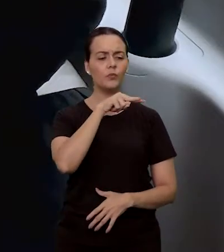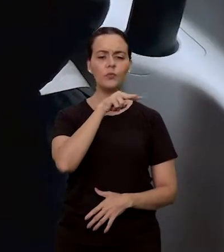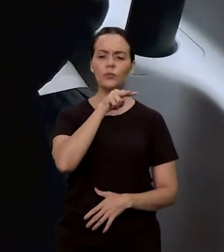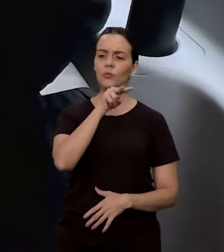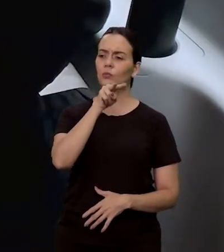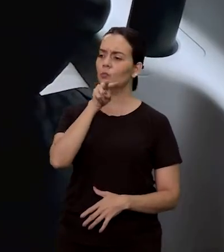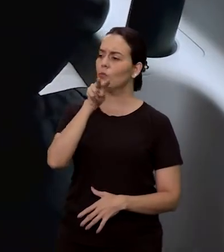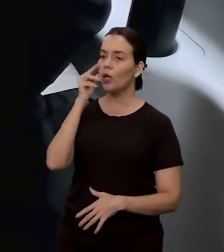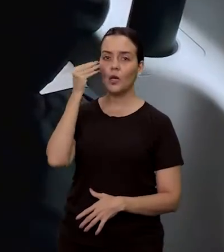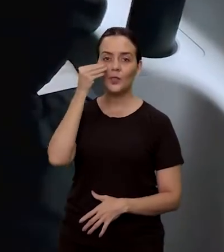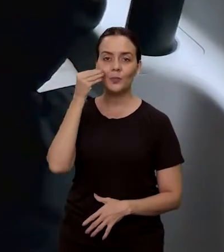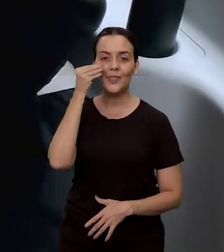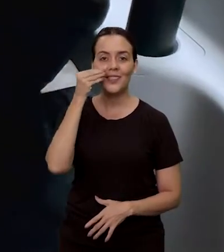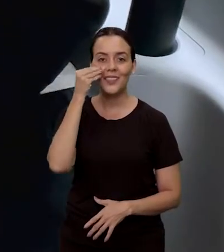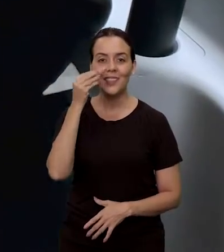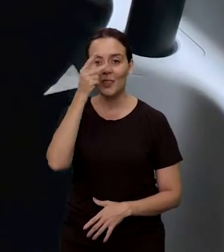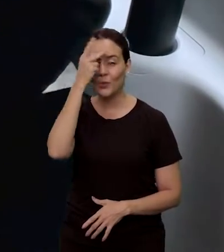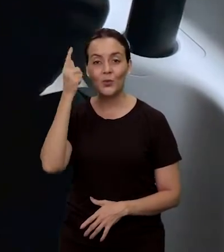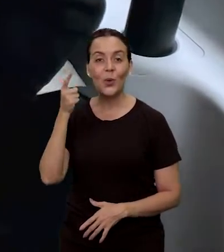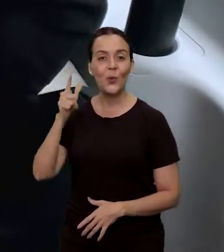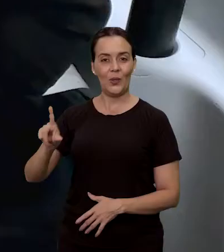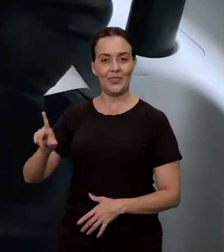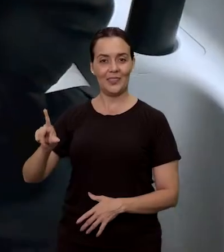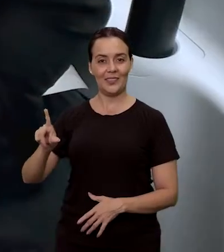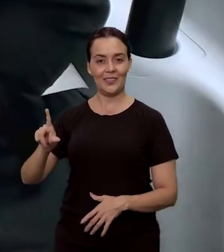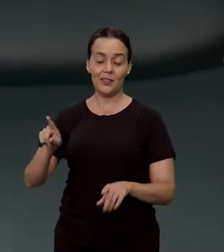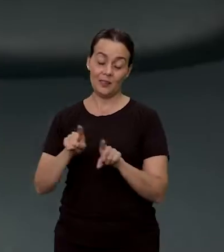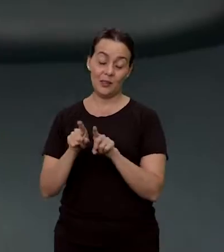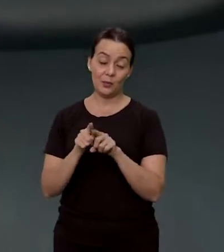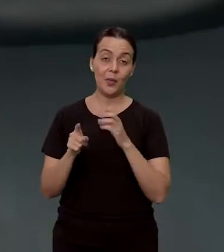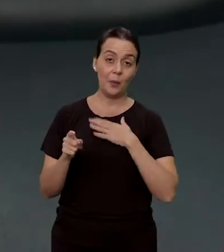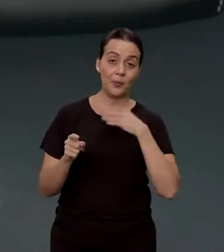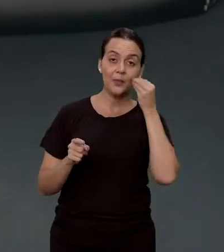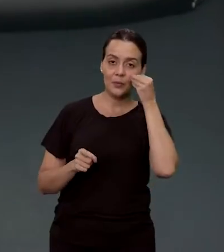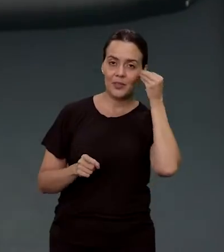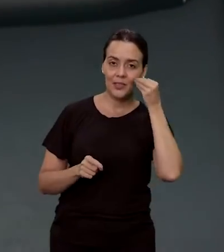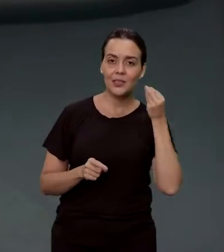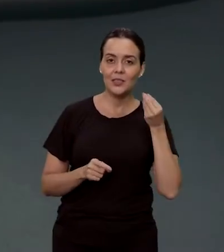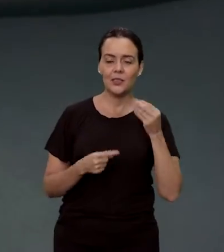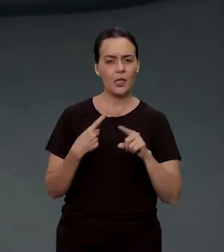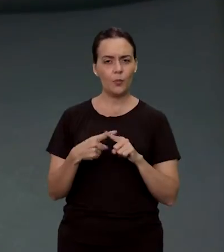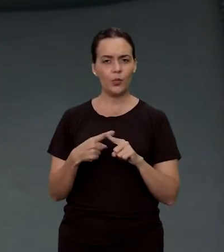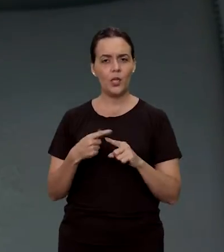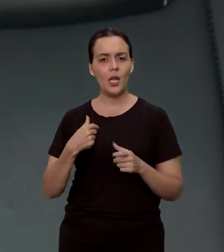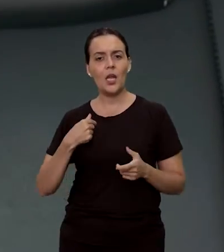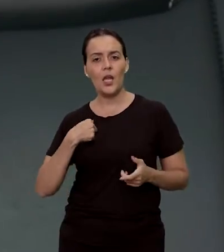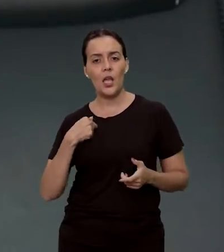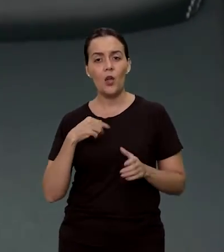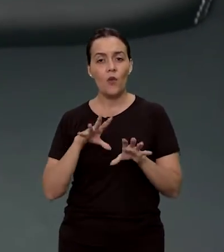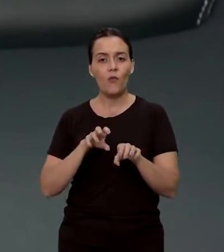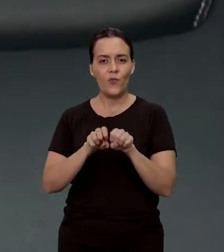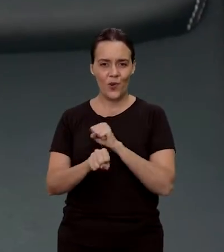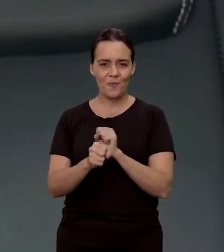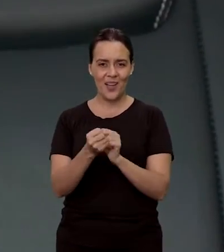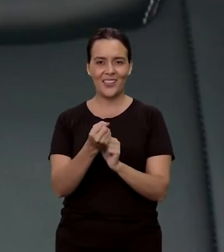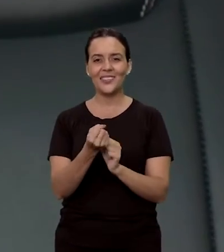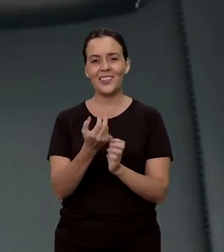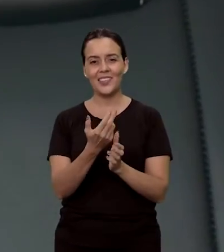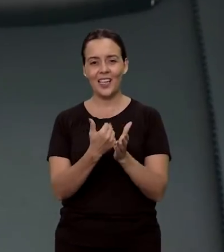[Mônica] Exato, a experiência do outro, isso me agrada e me atrai muito, porque vem do design, eu sou formada em design e a gente sempre